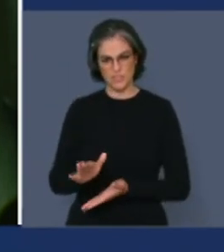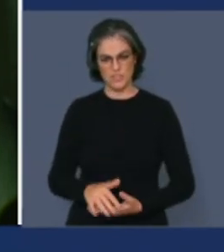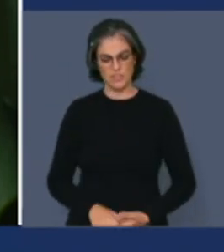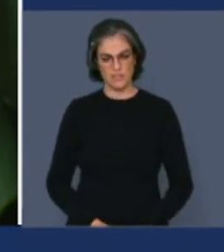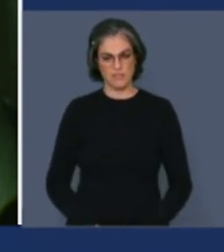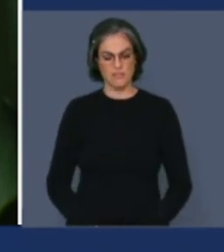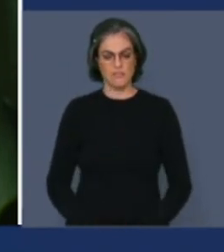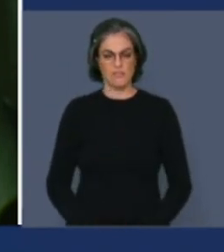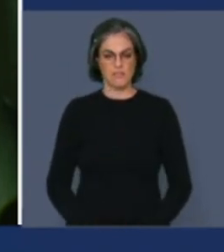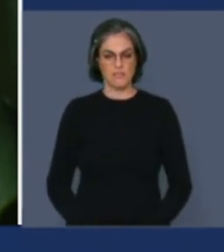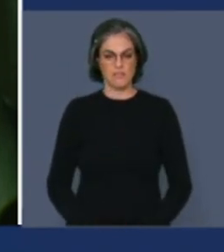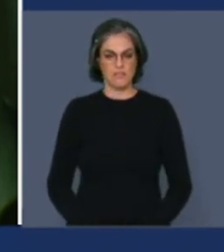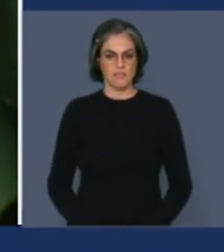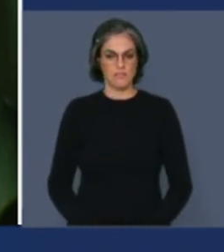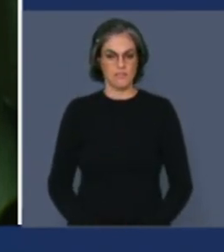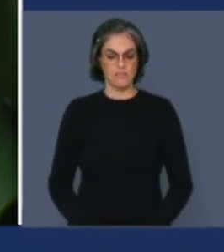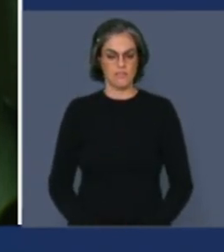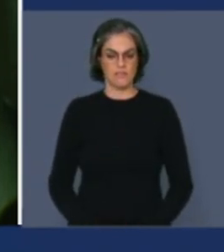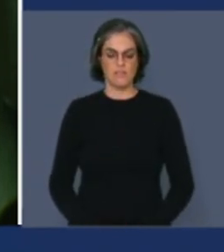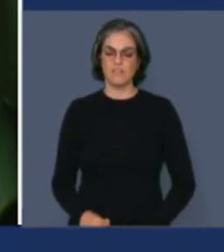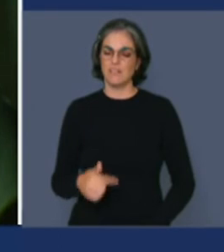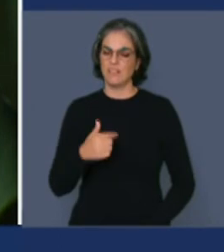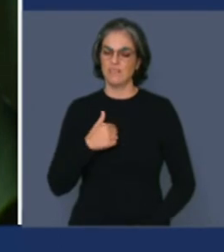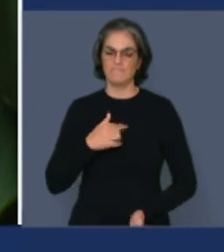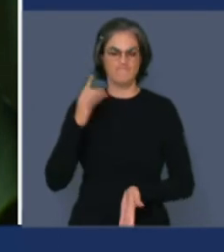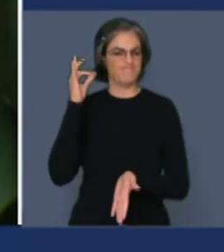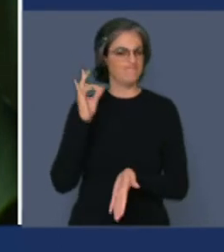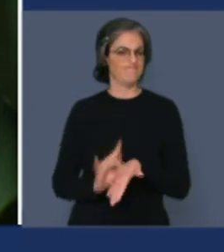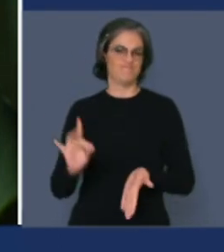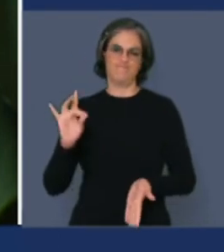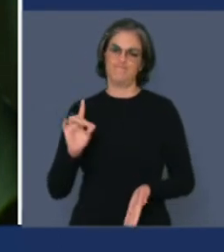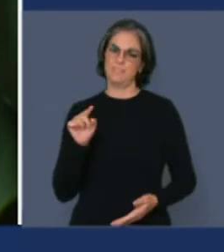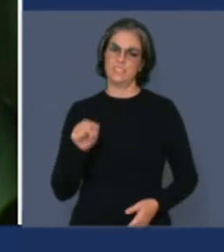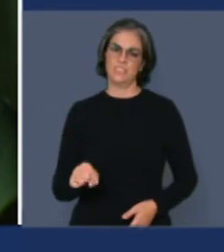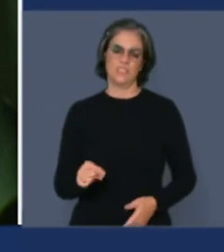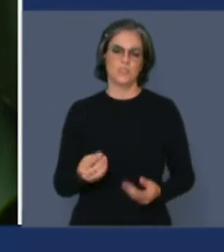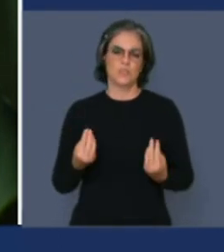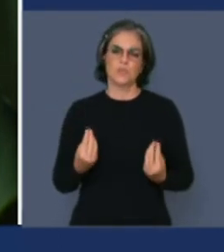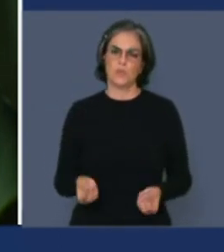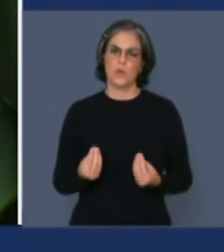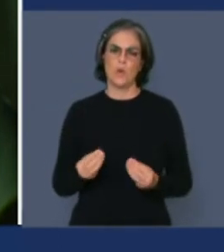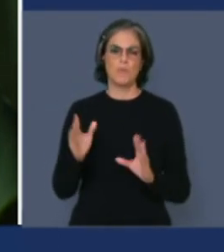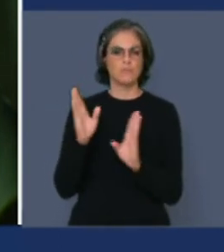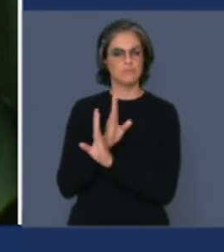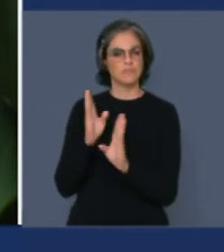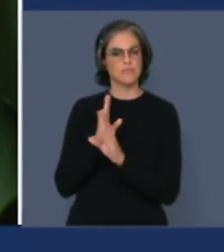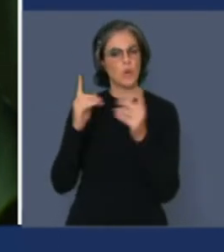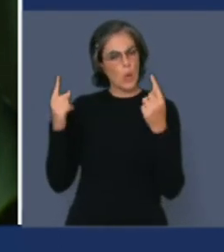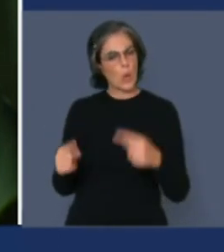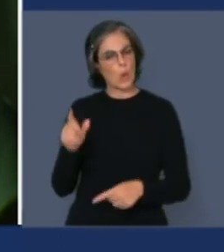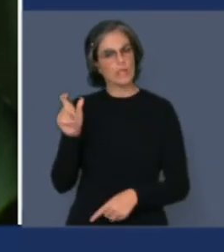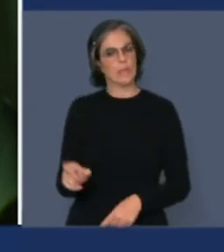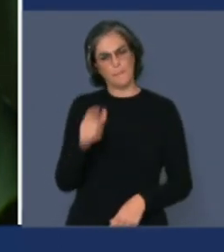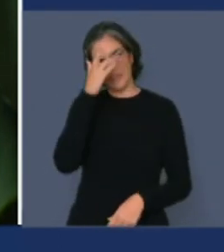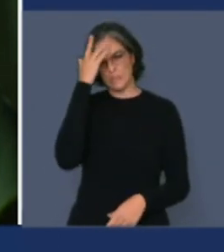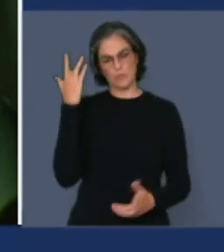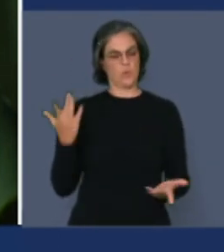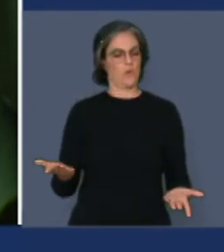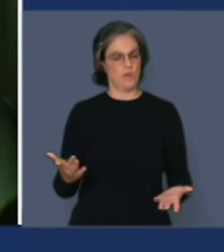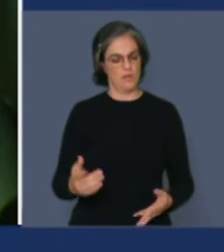ERA NEGRO? SERÁ ? O MEU REPÚDIO A ESTA PERSEGUIÇÃO, A ESTE FUNCIONÁRIO PÚBLICO, E É POR ISSO TAMBÉM, QUE